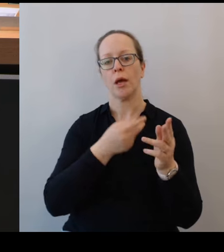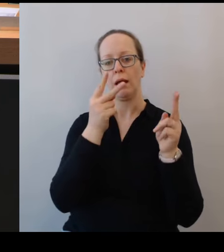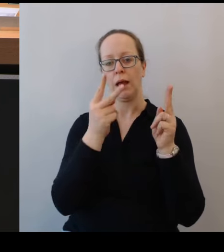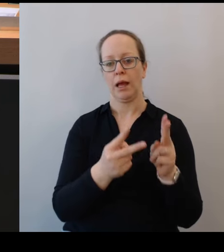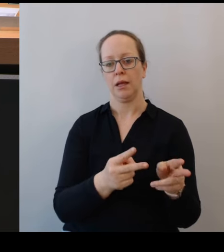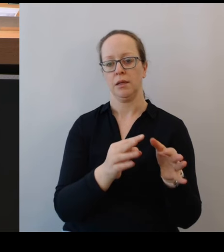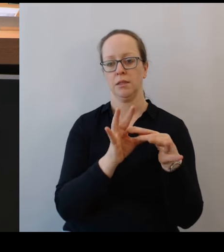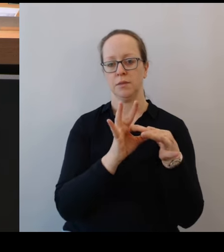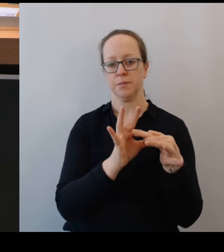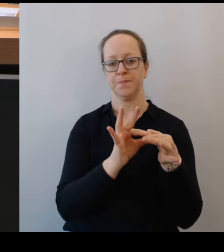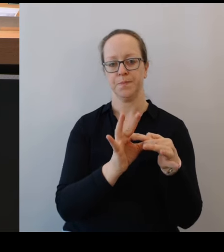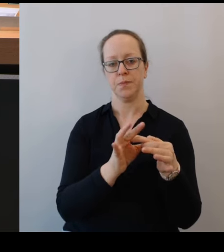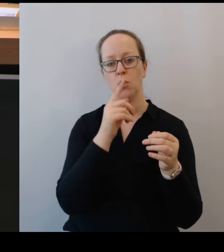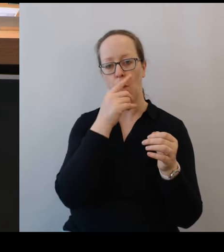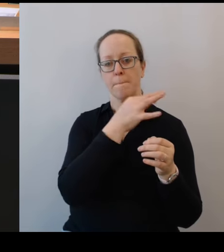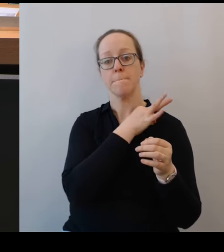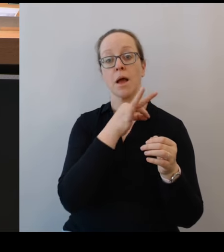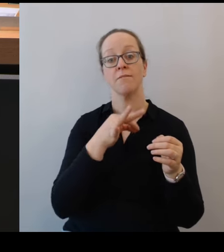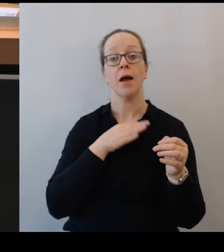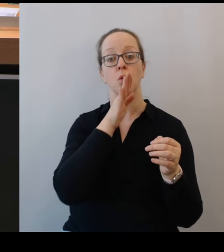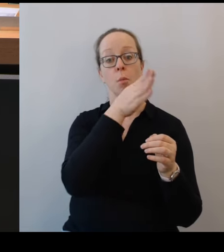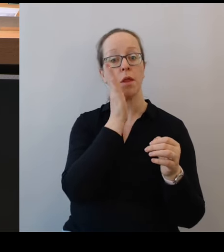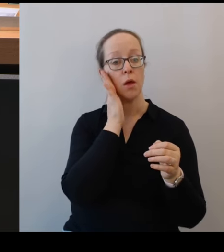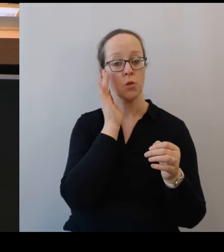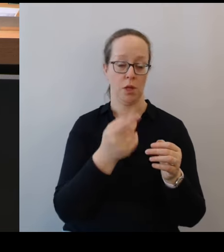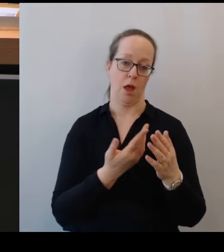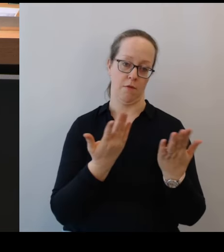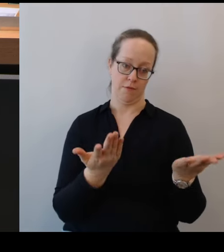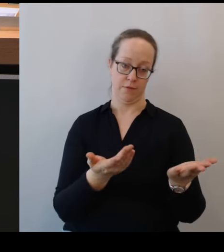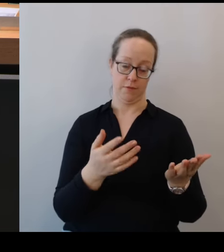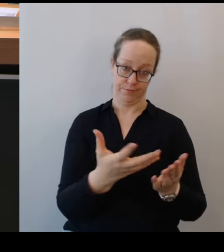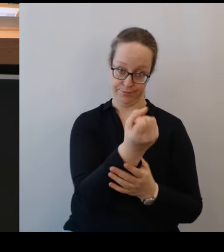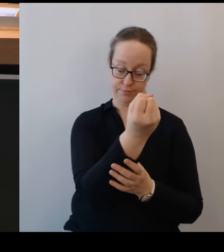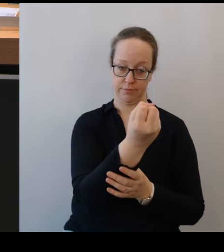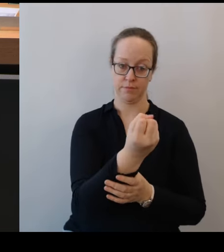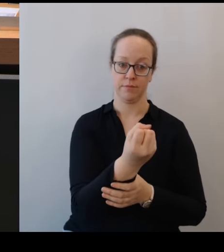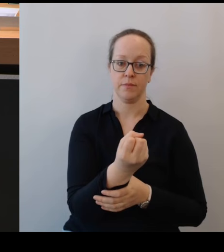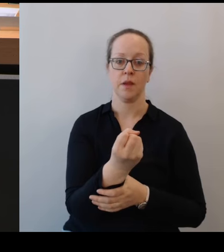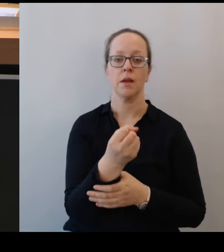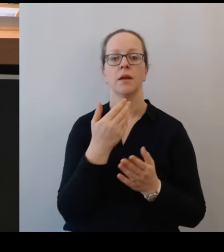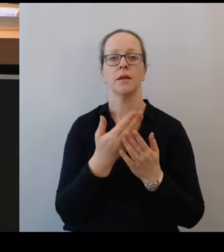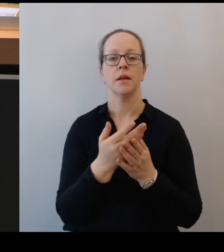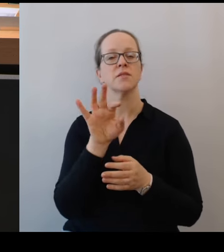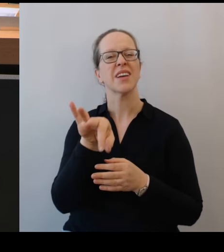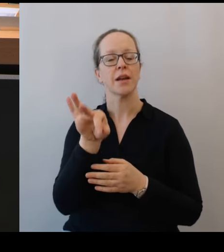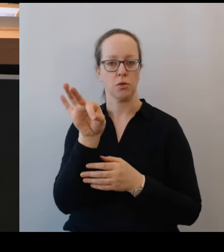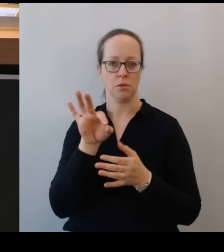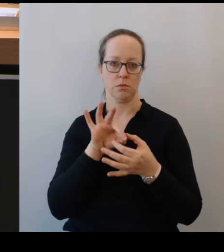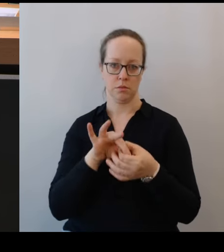Daher kam es zu dieser Ausnahmeregelung für geschäftliche Übernachtungen, die bis heute gilt. Das bedeutet in der Praxis: